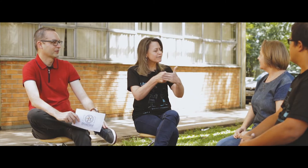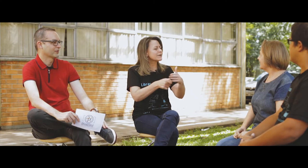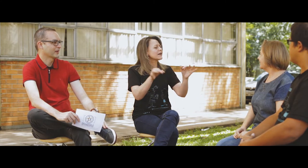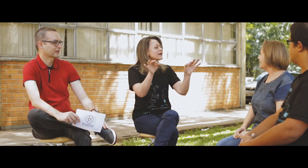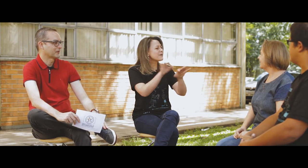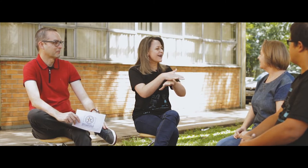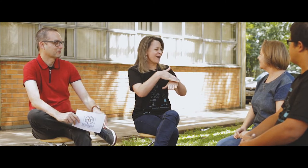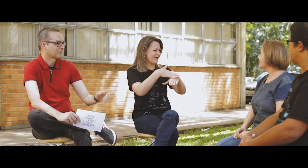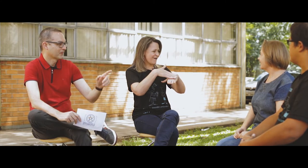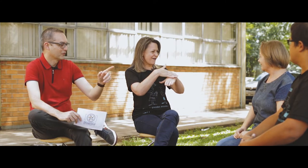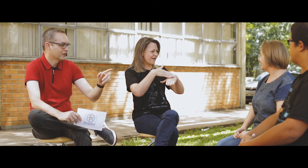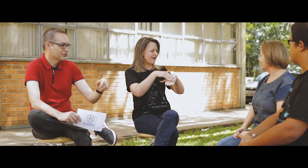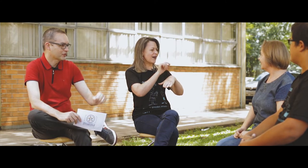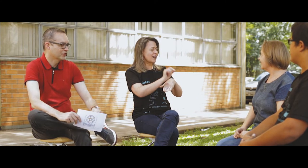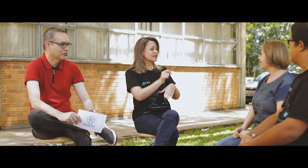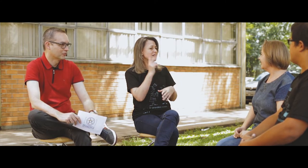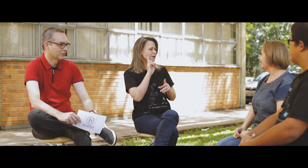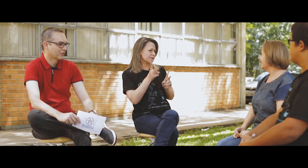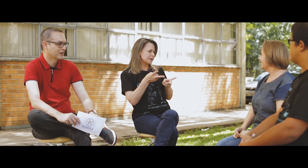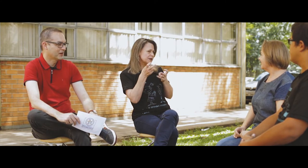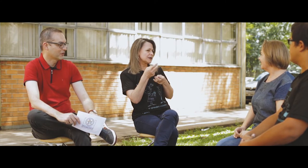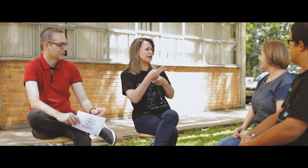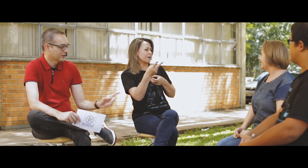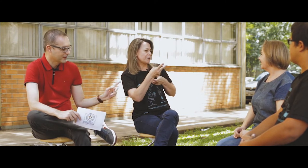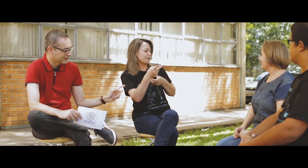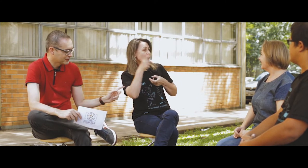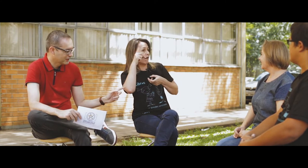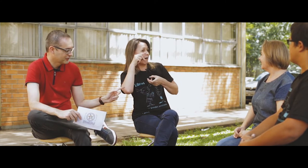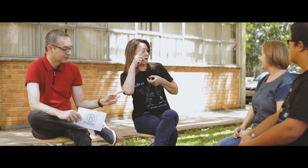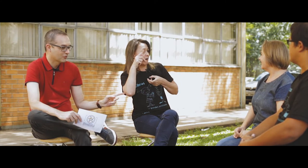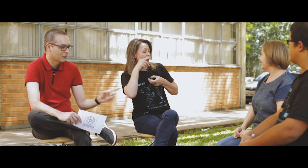conversa. eu vejo que o Eliel e a Giani estão com